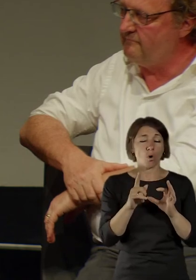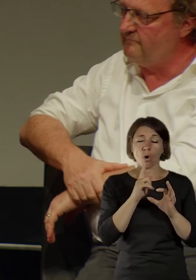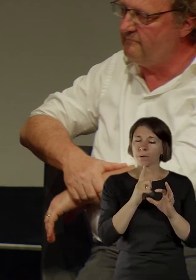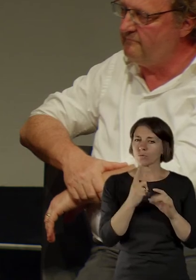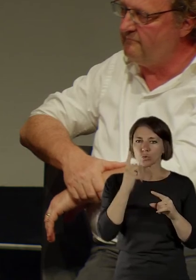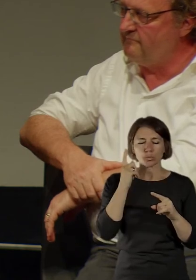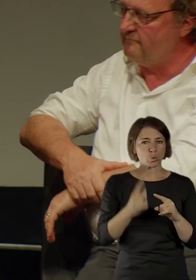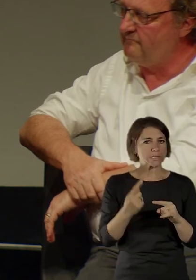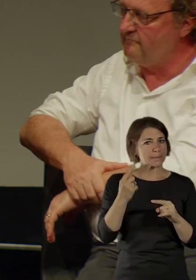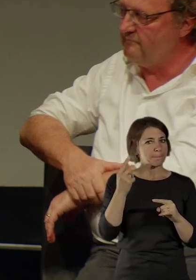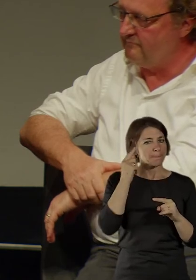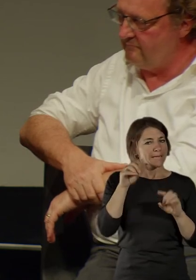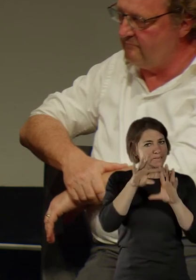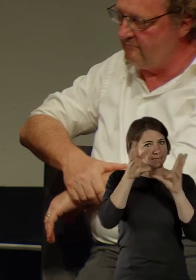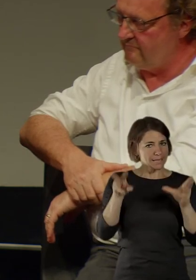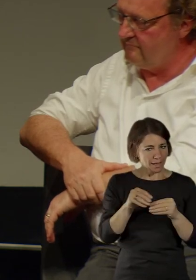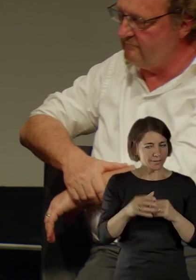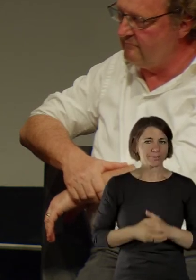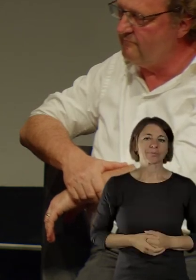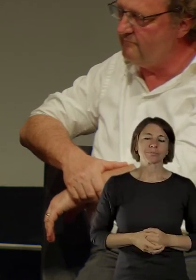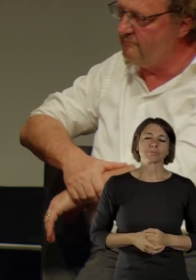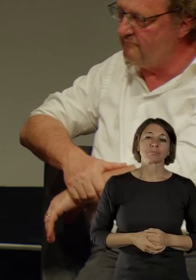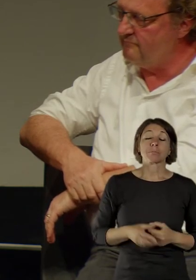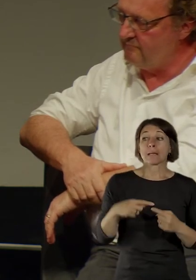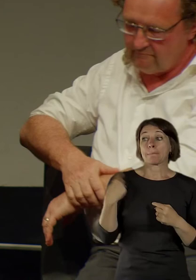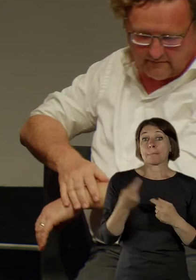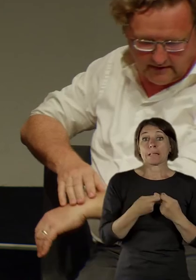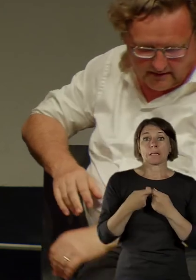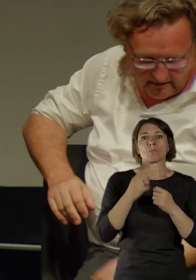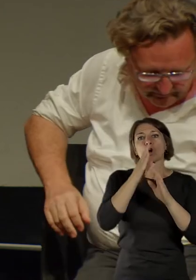A my jsme se rozhodli-a to se ptám, jestli je to dobře. Ale to je otázka do vzduchu,